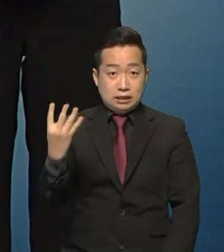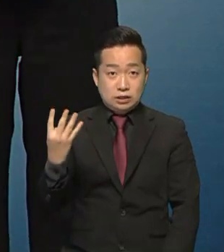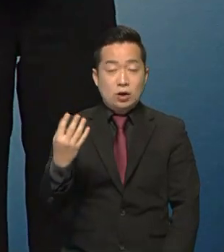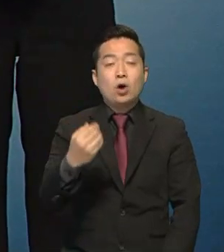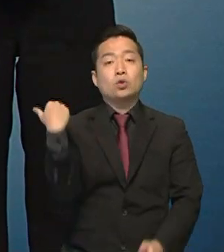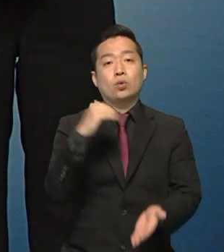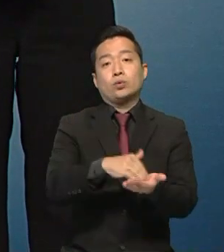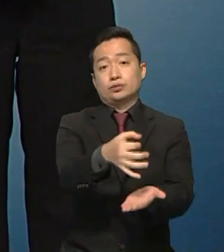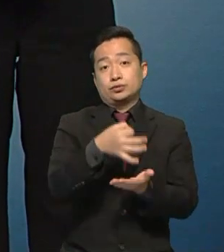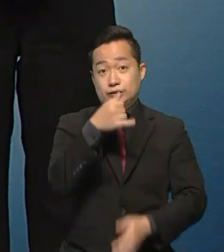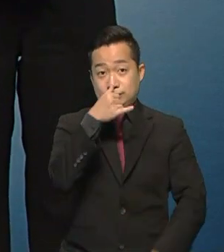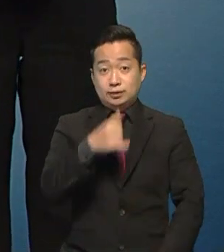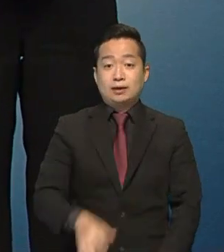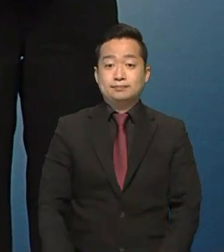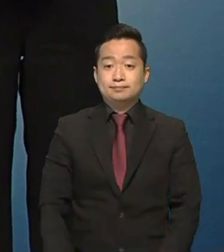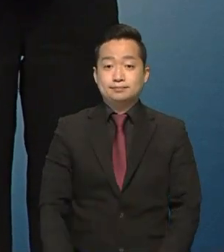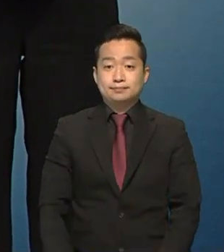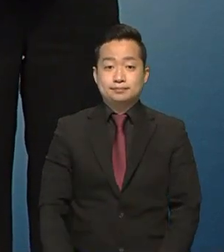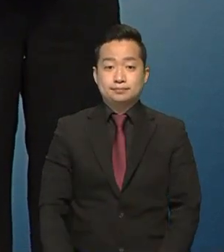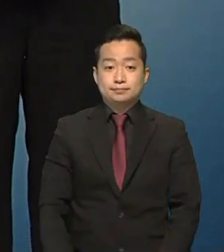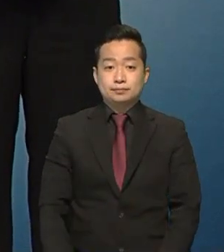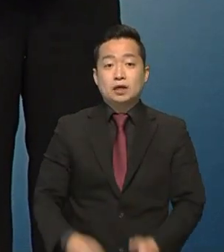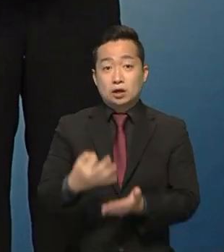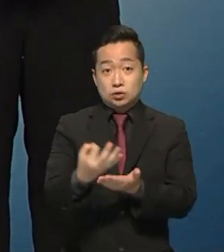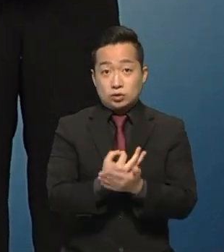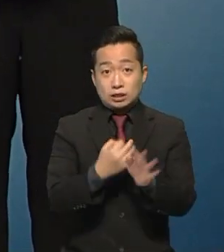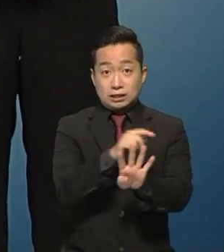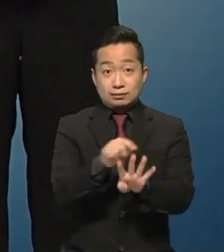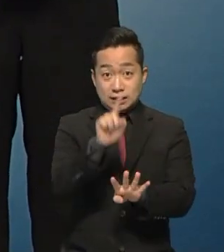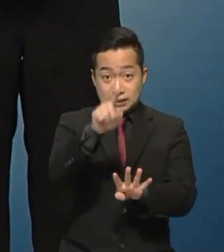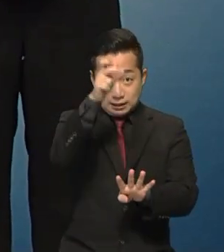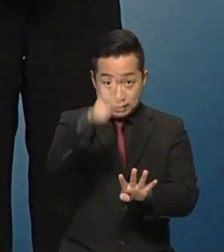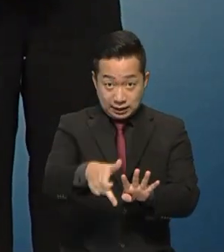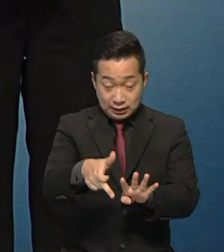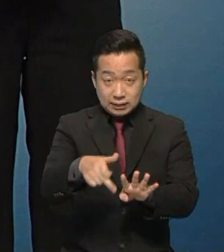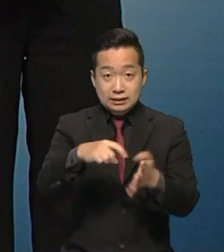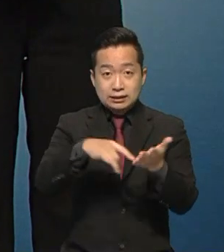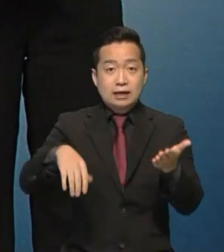소득의 4분의 1 이상을 카드로 쓰면 세금을 돌려받을 수 있는데요.